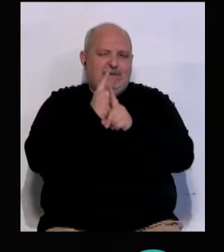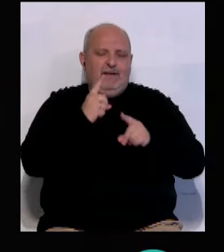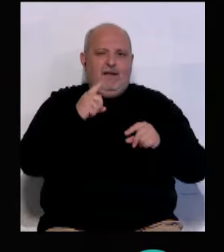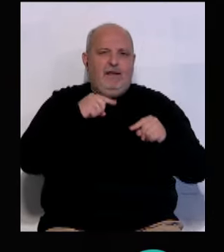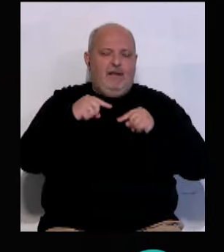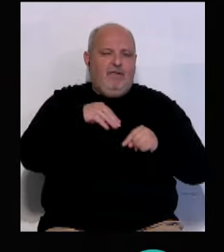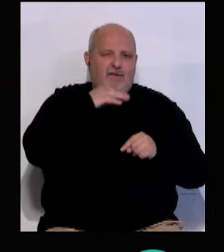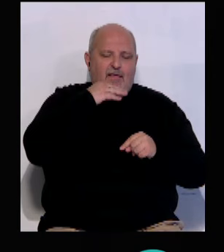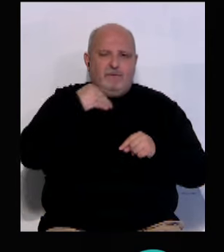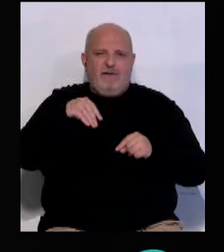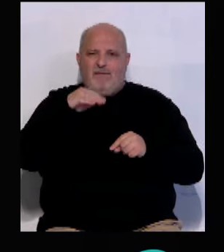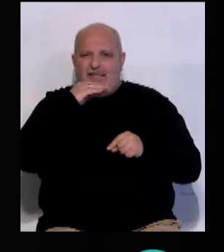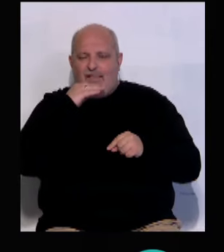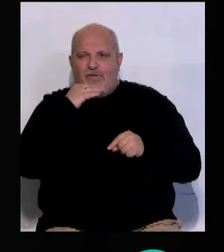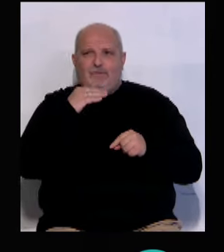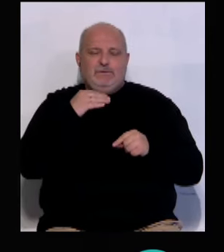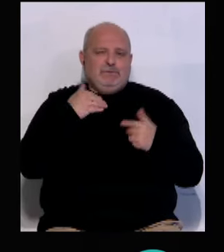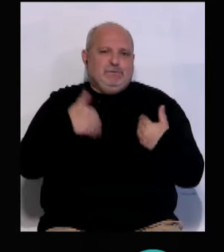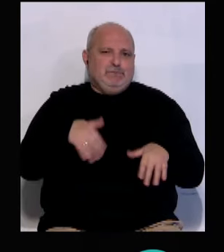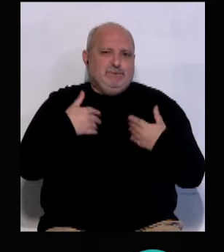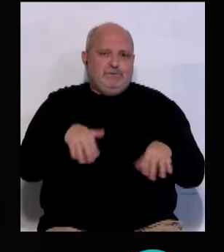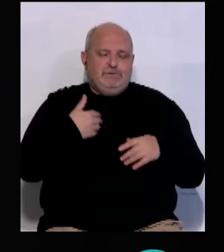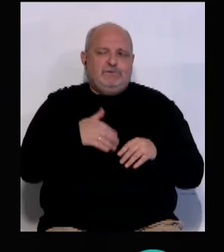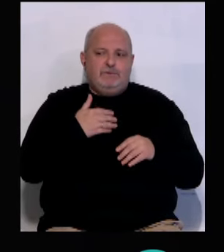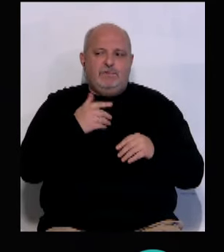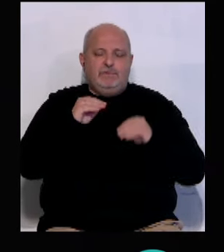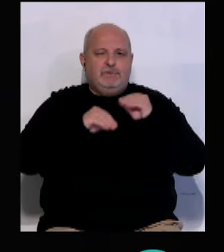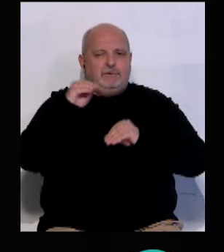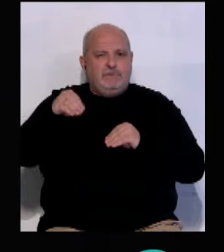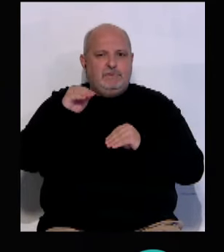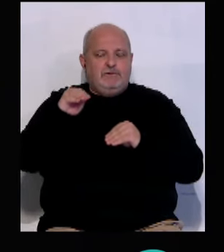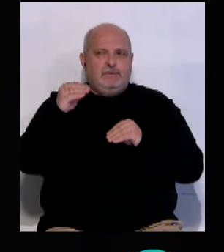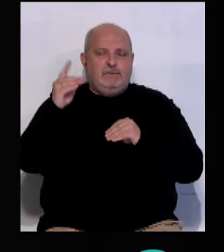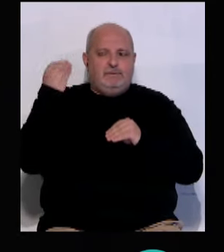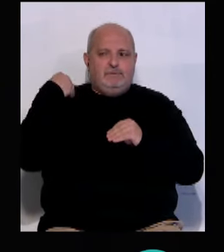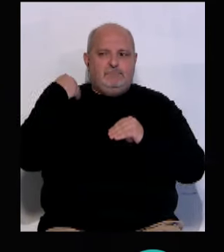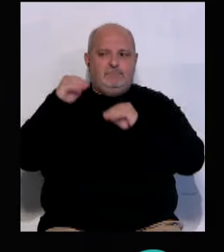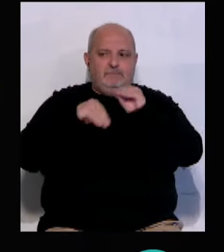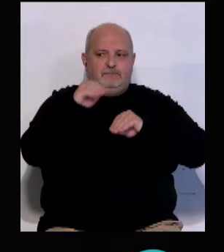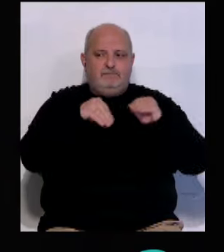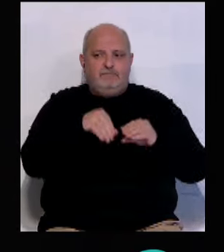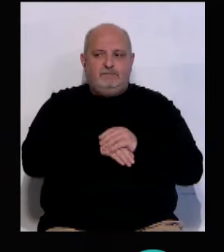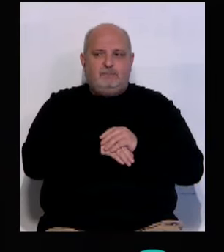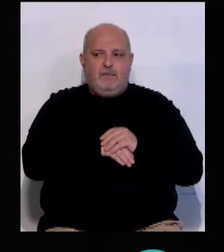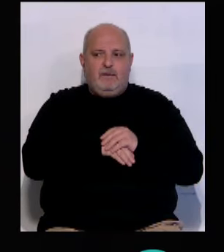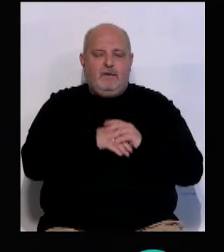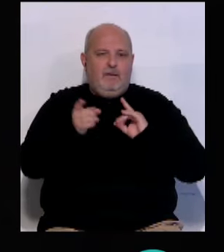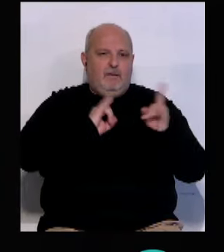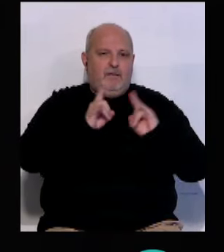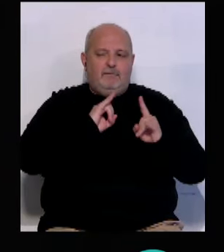presi [ __ ] claro nosotros ya Llamando a PR pres llamándonos yo digo digo ya está llamada el nombre